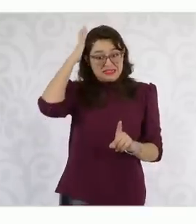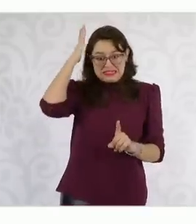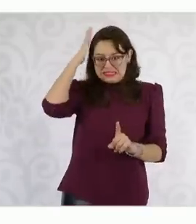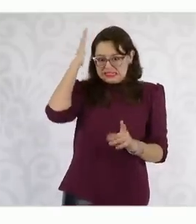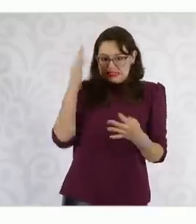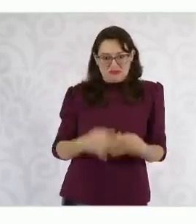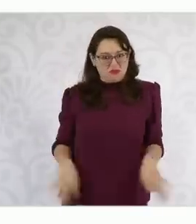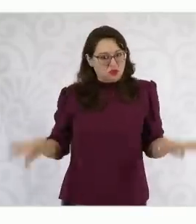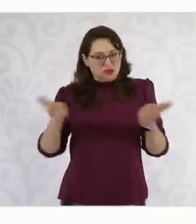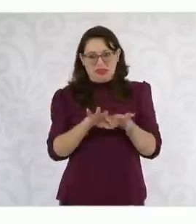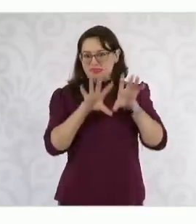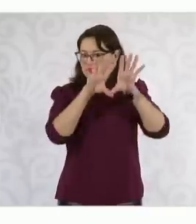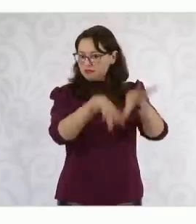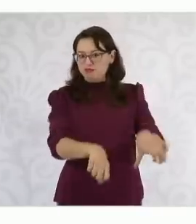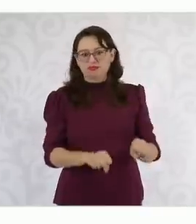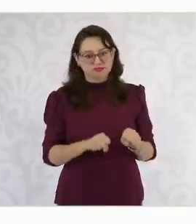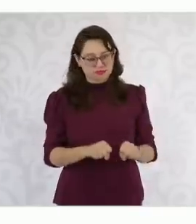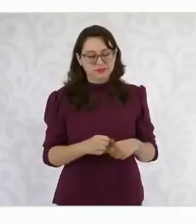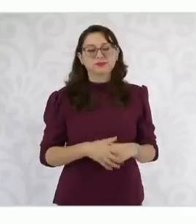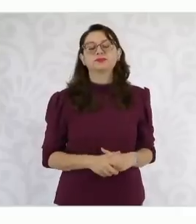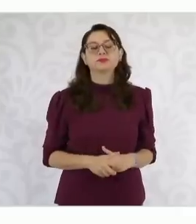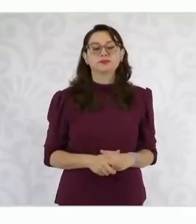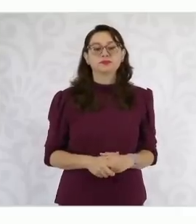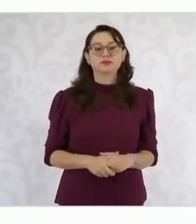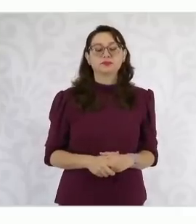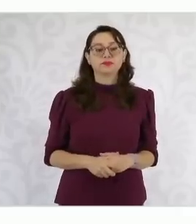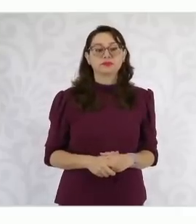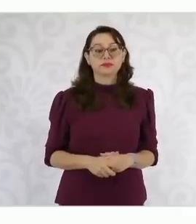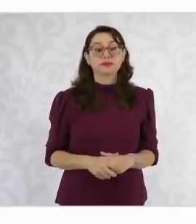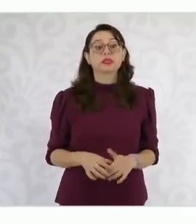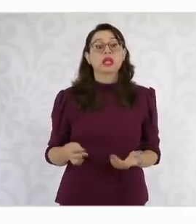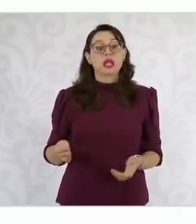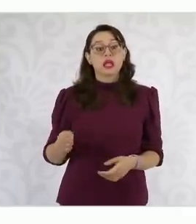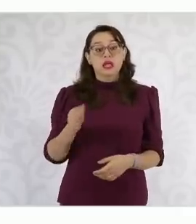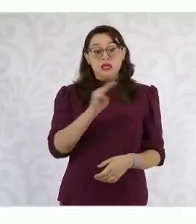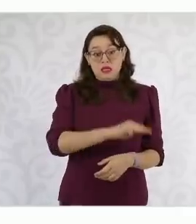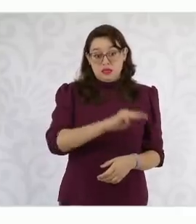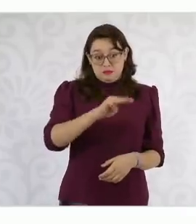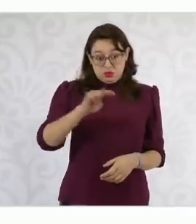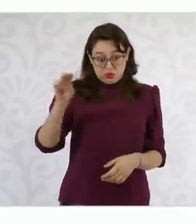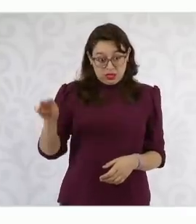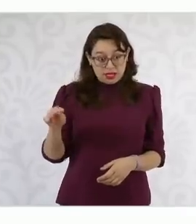quintanar en el Estado de Michoacán en el Puerto de Lázaro cnas con información de inteligencia